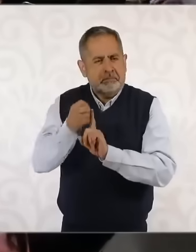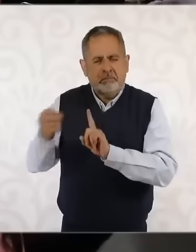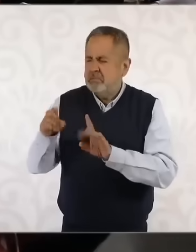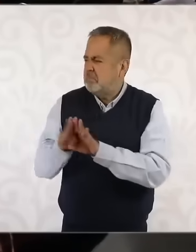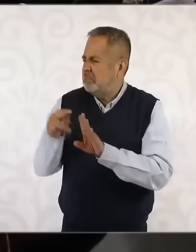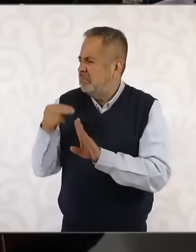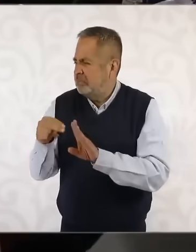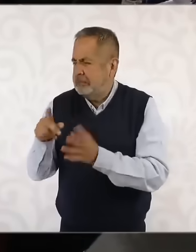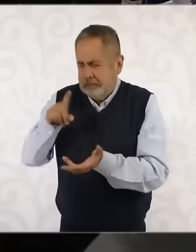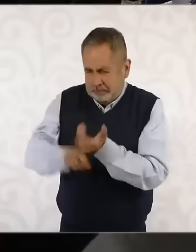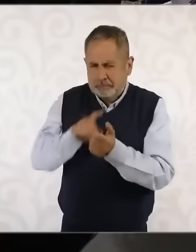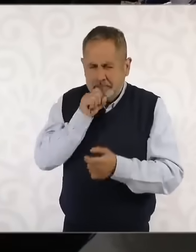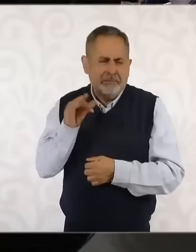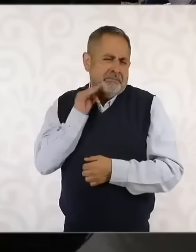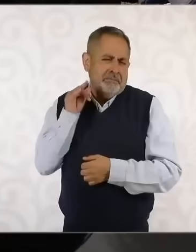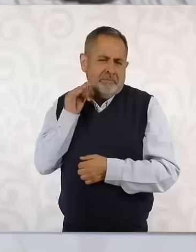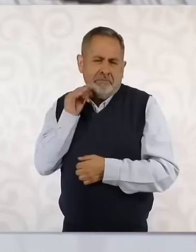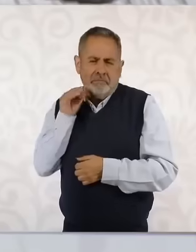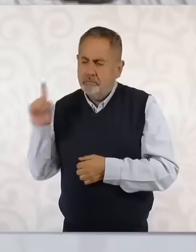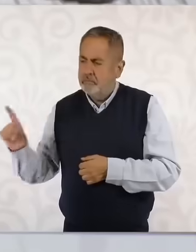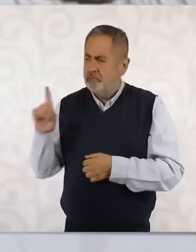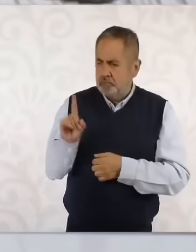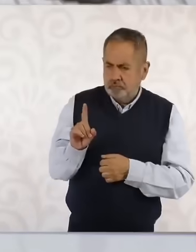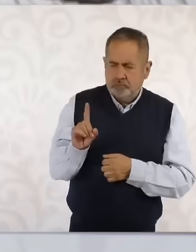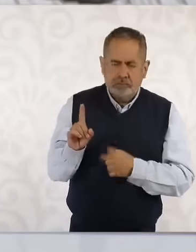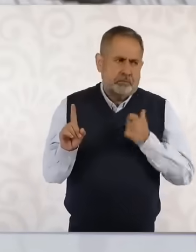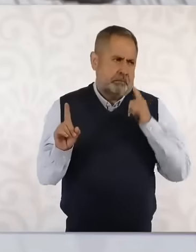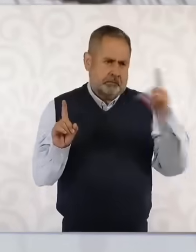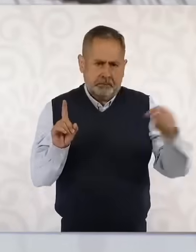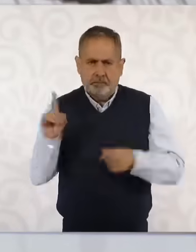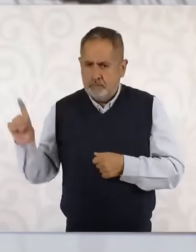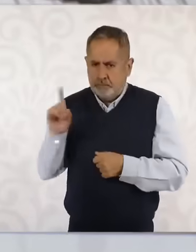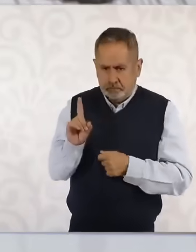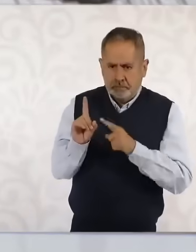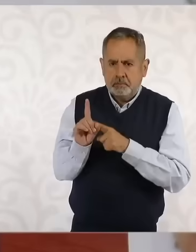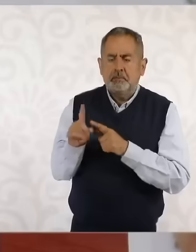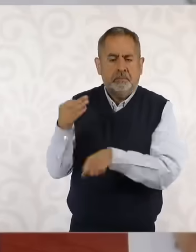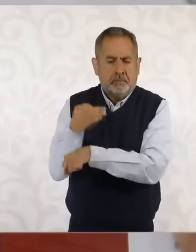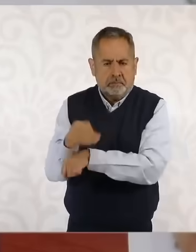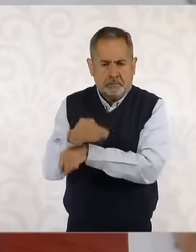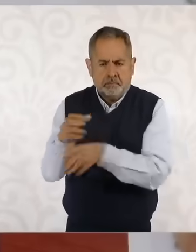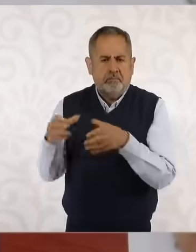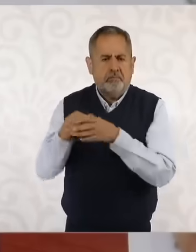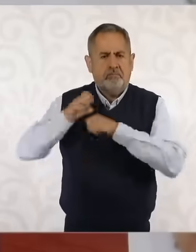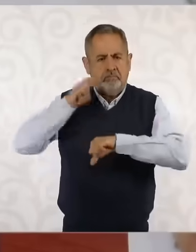eh dentro de la fiscalía está establecido en la ley que es quien se queda a cargo de la fiscalía.